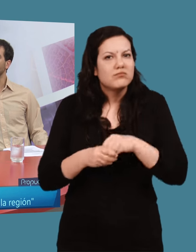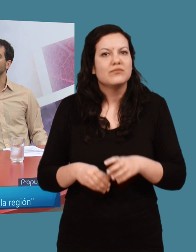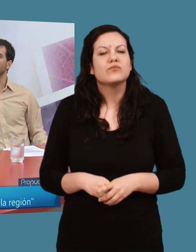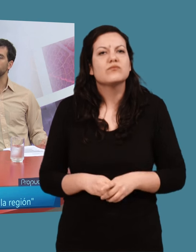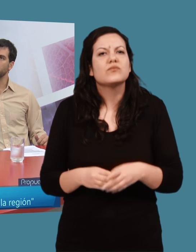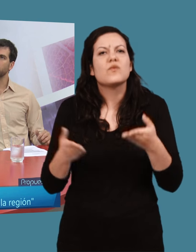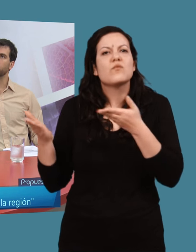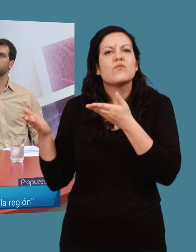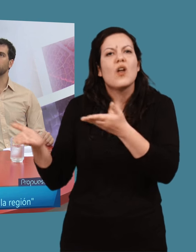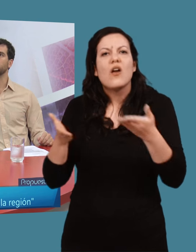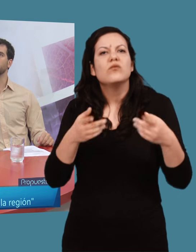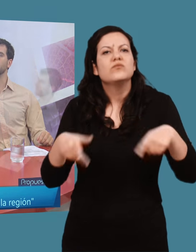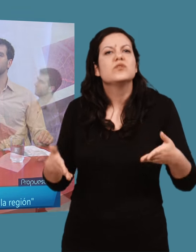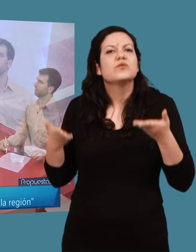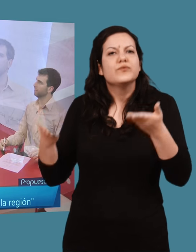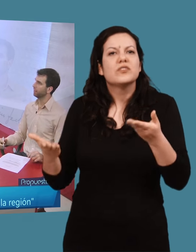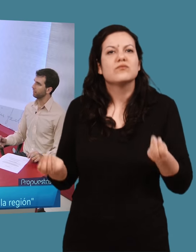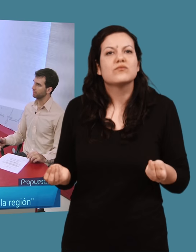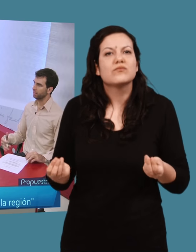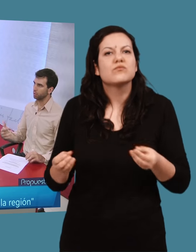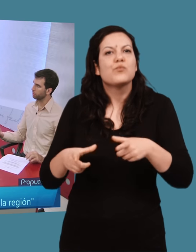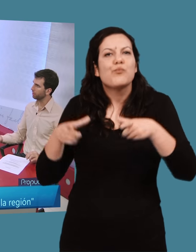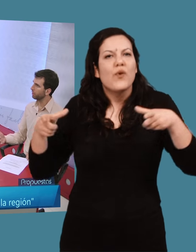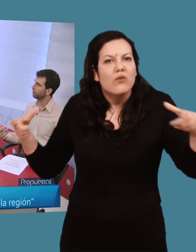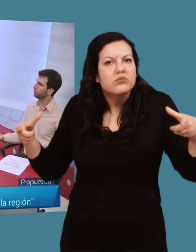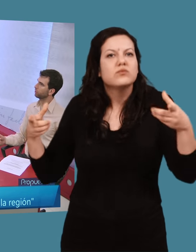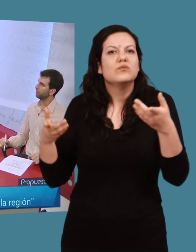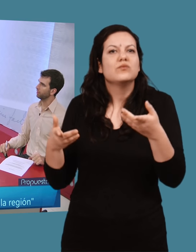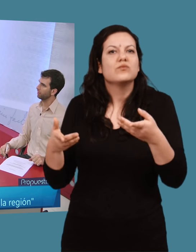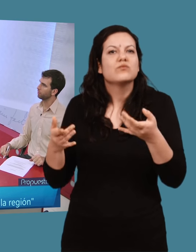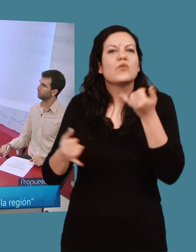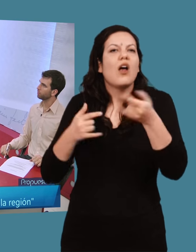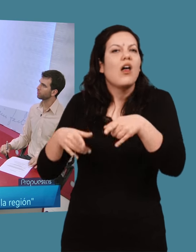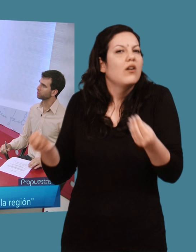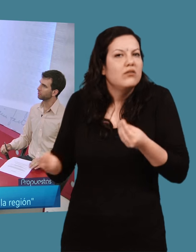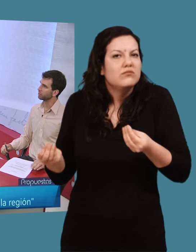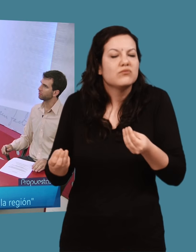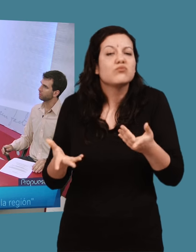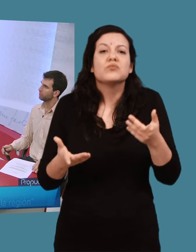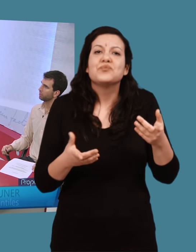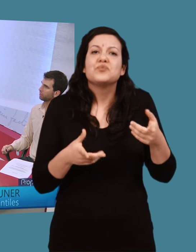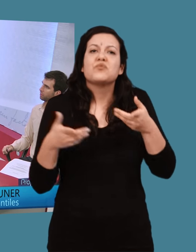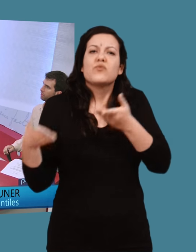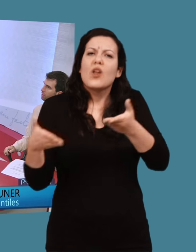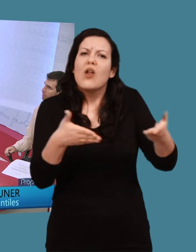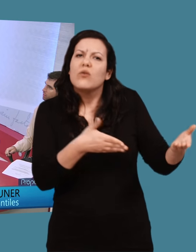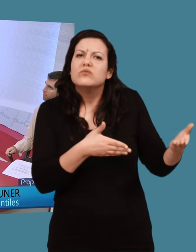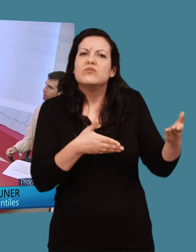Y en cuanto a los servicios que ofrece la Universidadse han ido expandiendo ¿Qué podemos contar sobre eso? Los servicios más que nada,